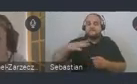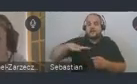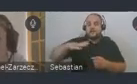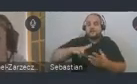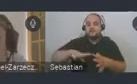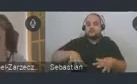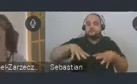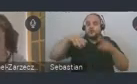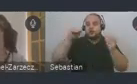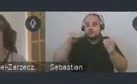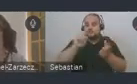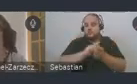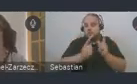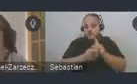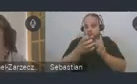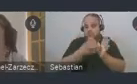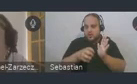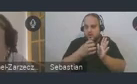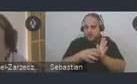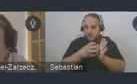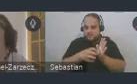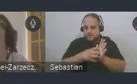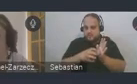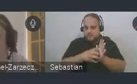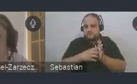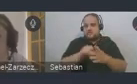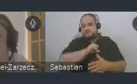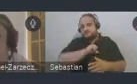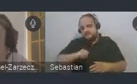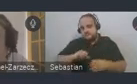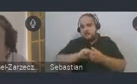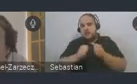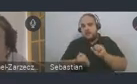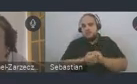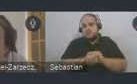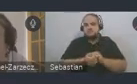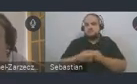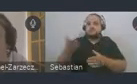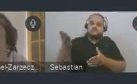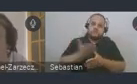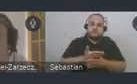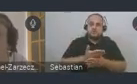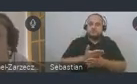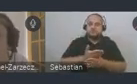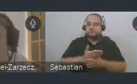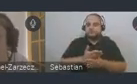zorganizować taką pogadankę czy samodzielnie, czy np. na taką pogadankę zaprosić policjanta